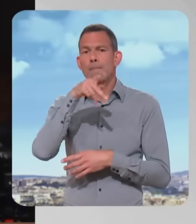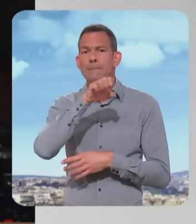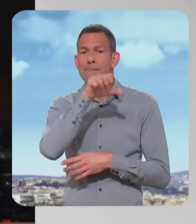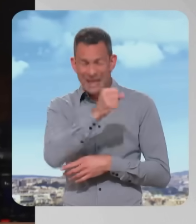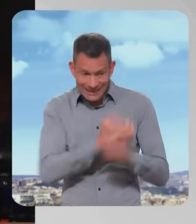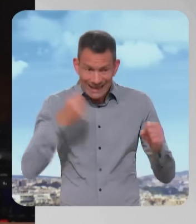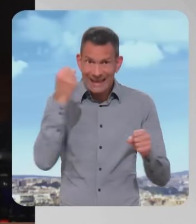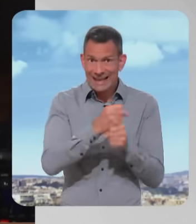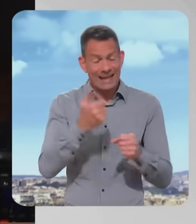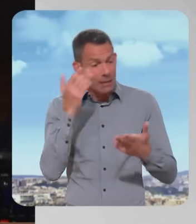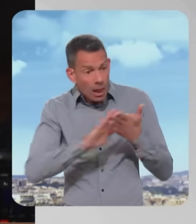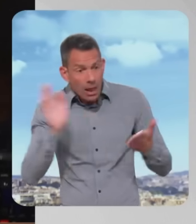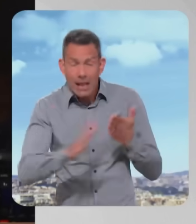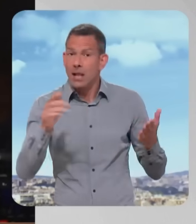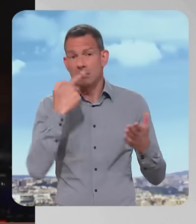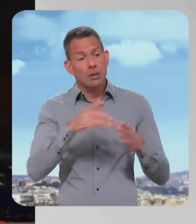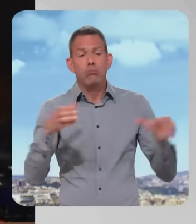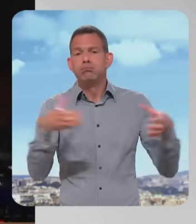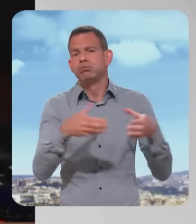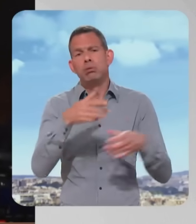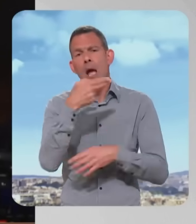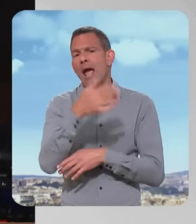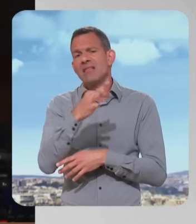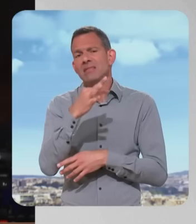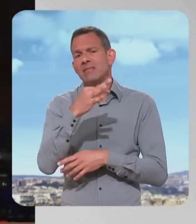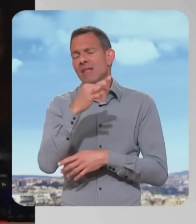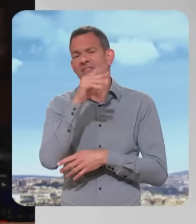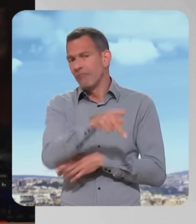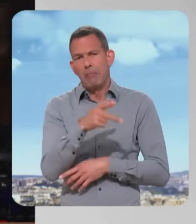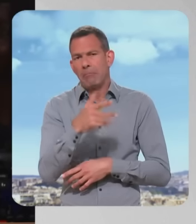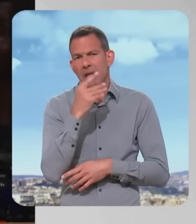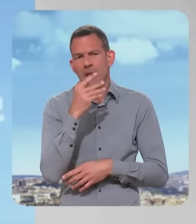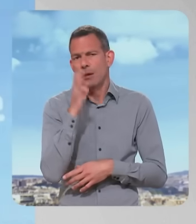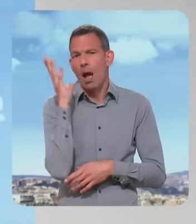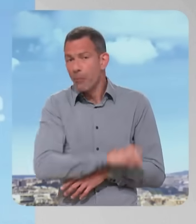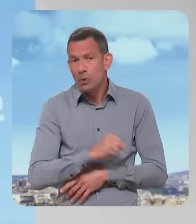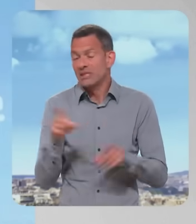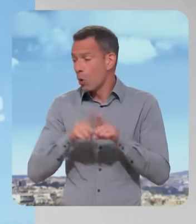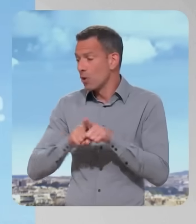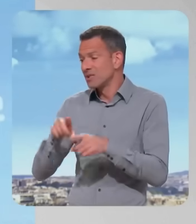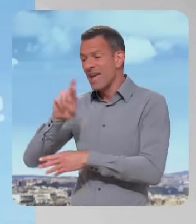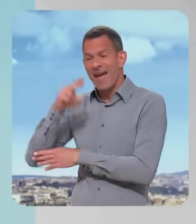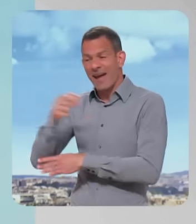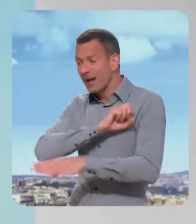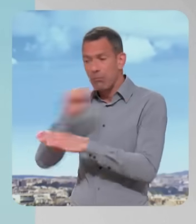M.Bompard: Pourquoi? T.Sotto: Il n'est pas forcément apprécié de tous dans votre coalition. M.Bompard: Il a fait 22 % des voix